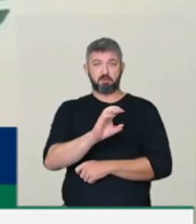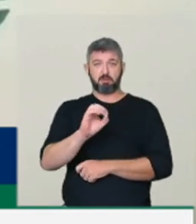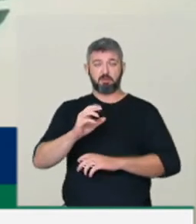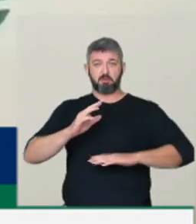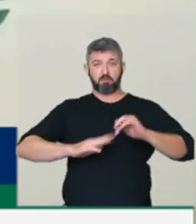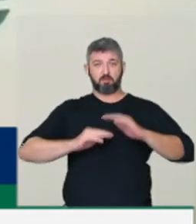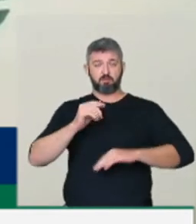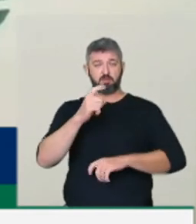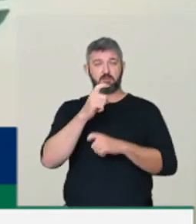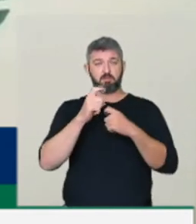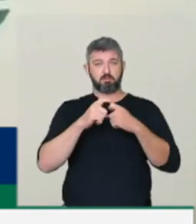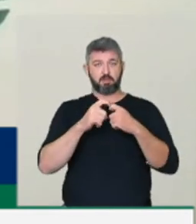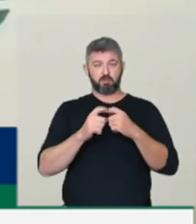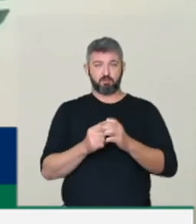PROFISSIONAIS MÉDICOS. ALÉM, CLARO, ESTOU FALANDO DOS MÉ